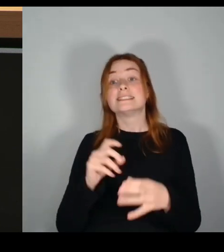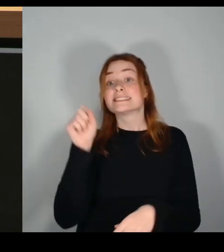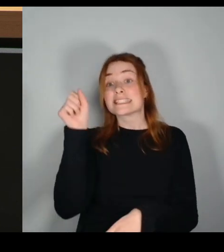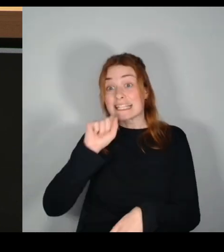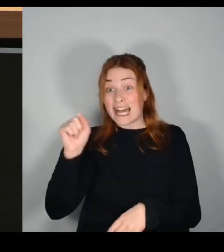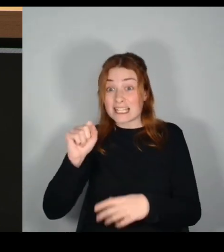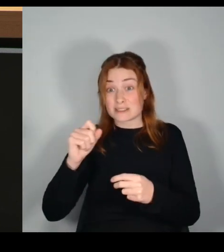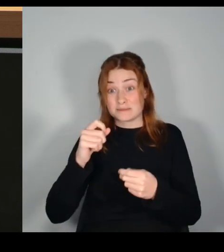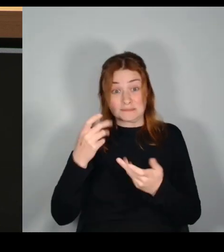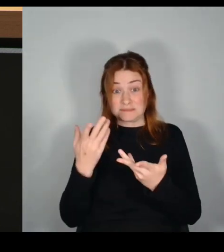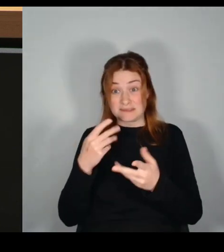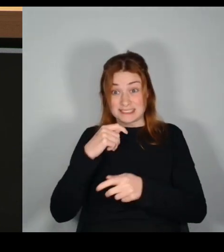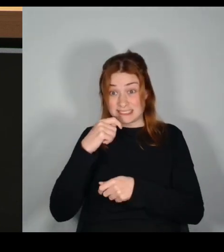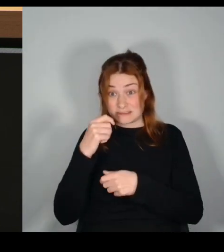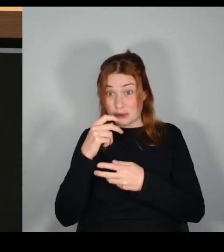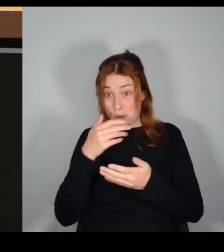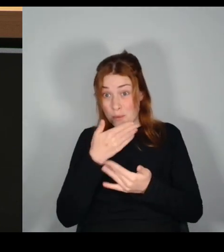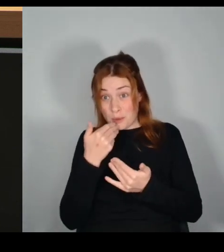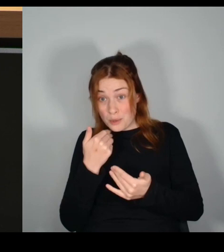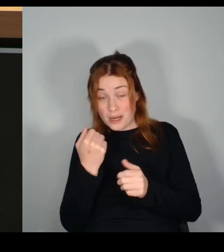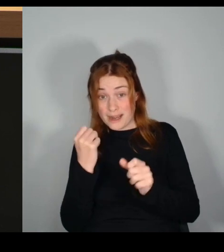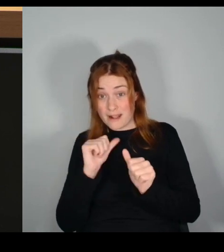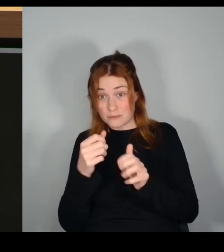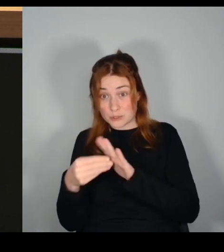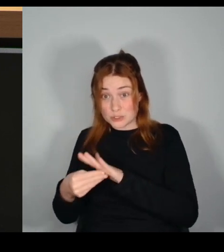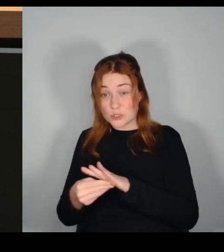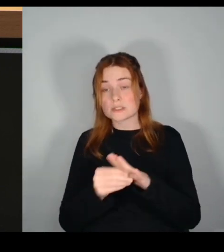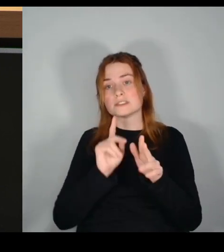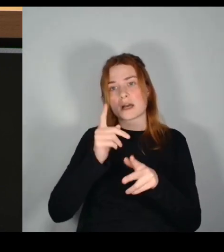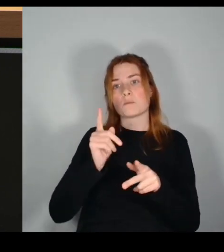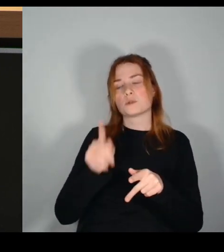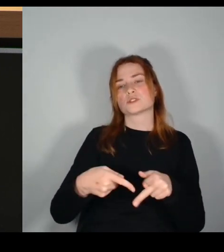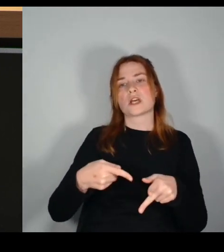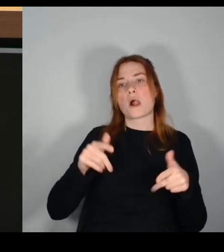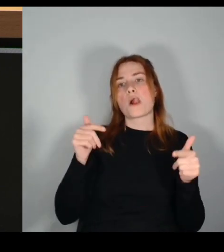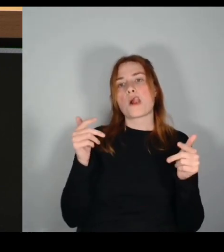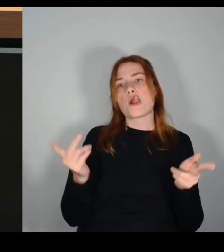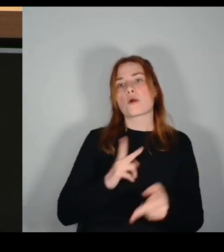Und die Mieten werden dann ungebremst durch die Decke gehen Konkret heißt das Es droht Verdrängung.